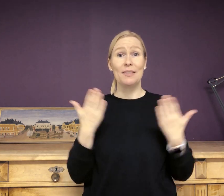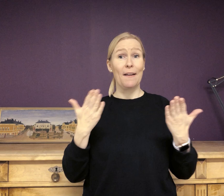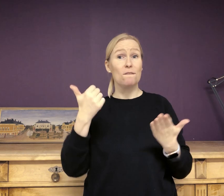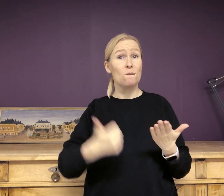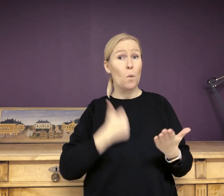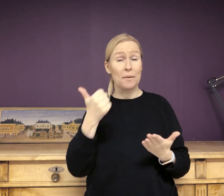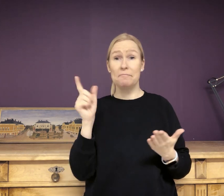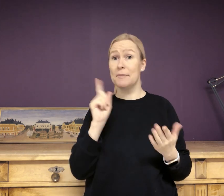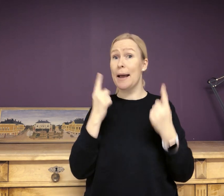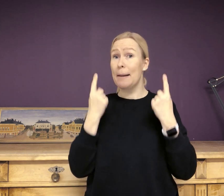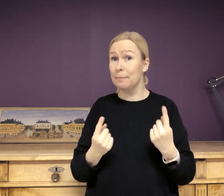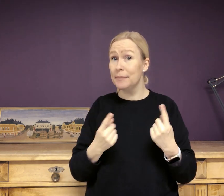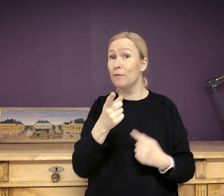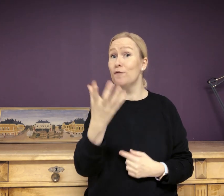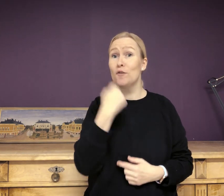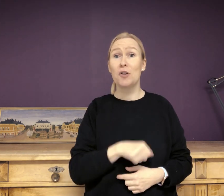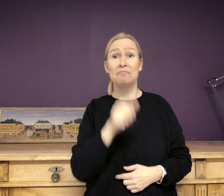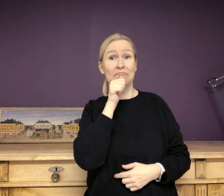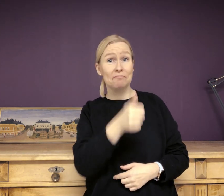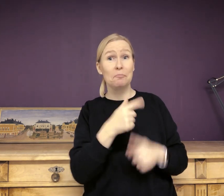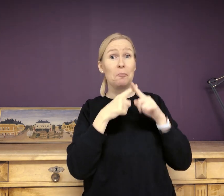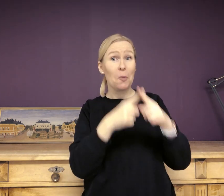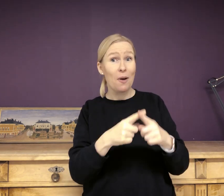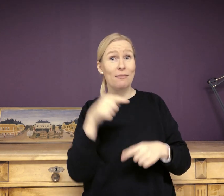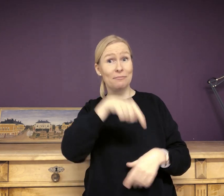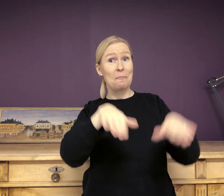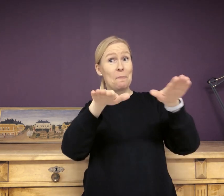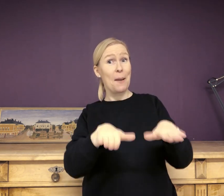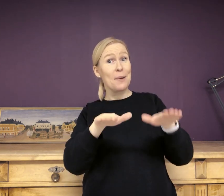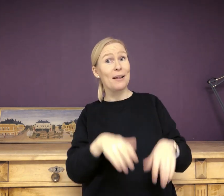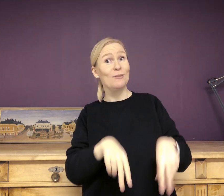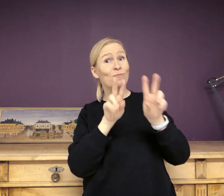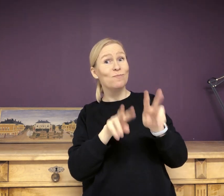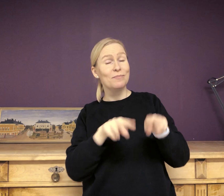Tänä vuonna tapahtumaan on mahdollista osallistua myös paikan päällä, -